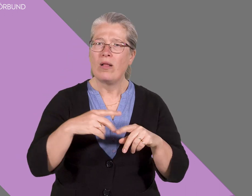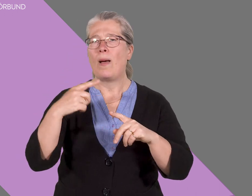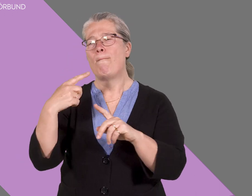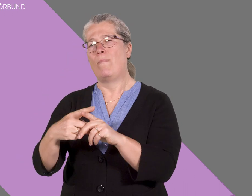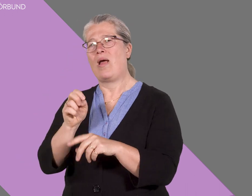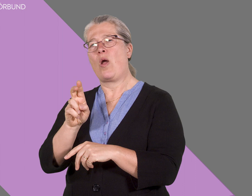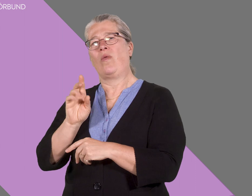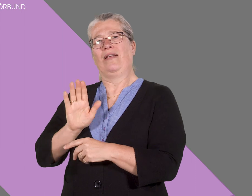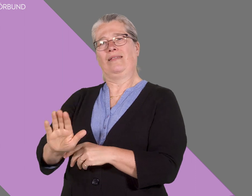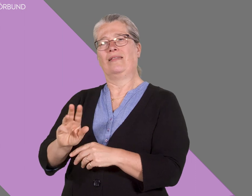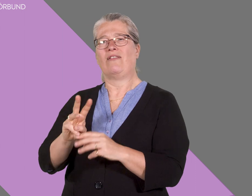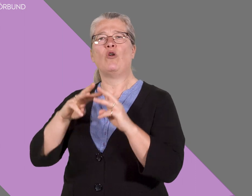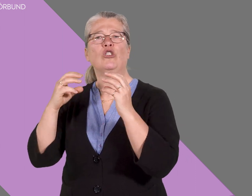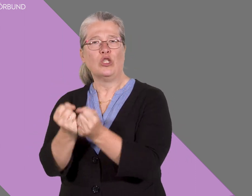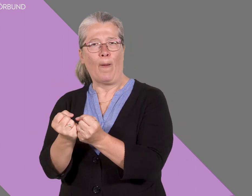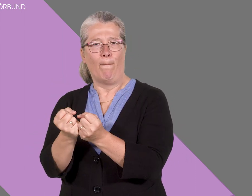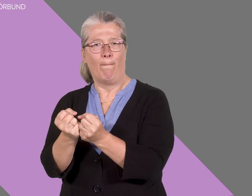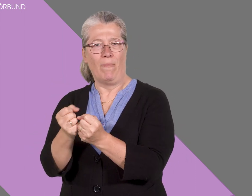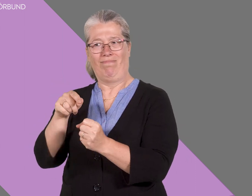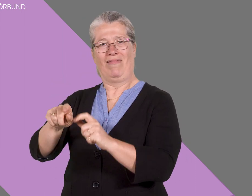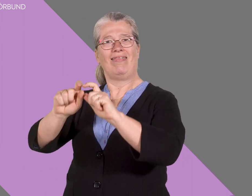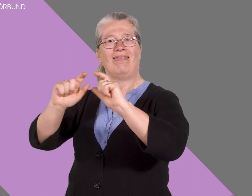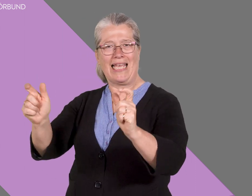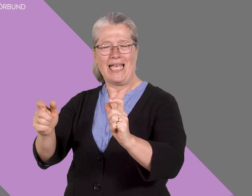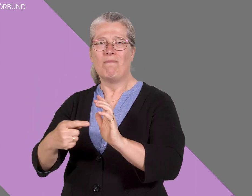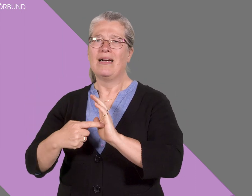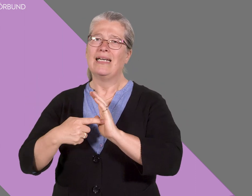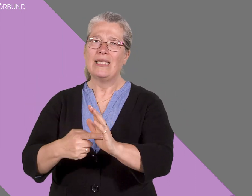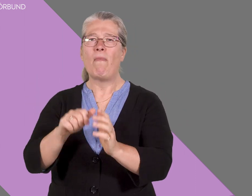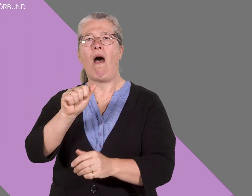en EUD-workshop, som handlade bland annat om -